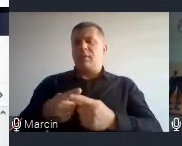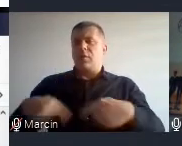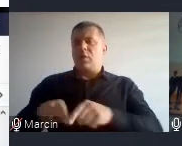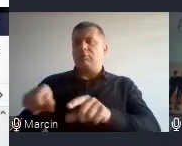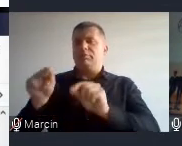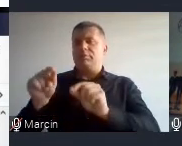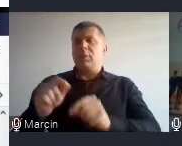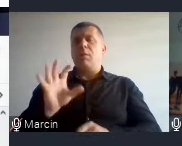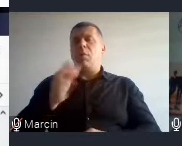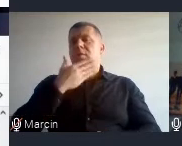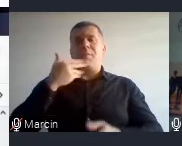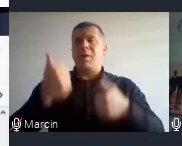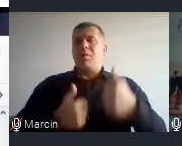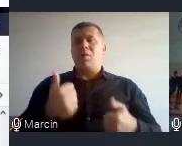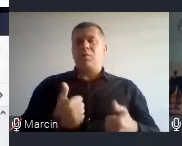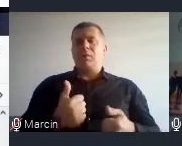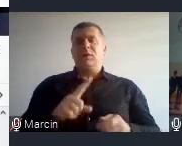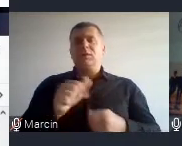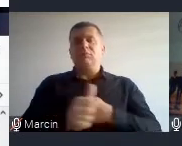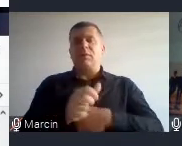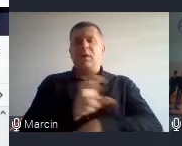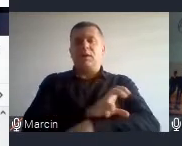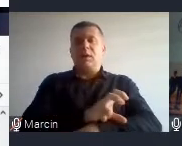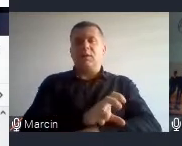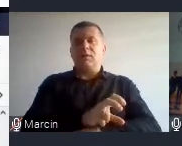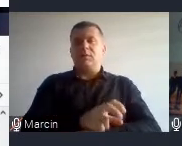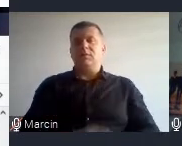bo nie ma konkurencji ze względów technicznych o obiektywnych charakterze,